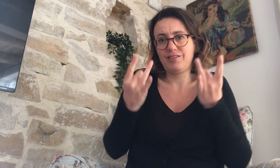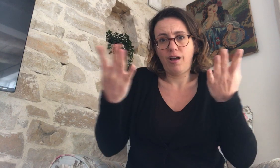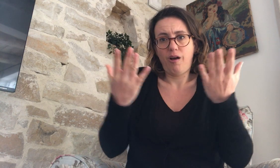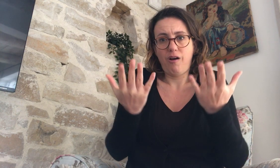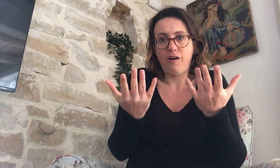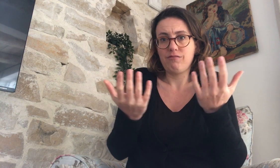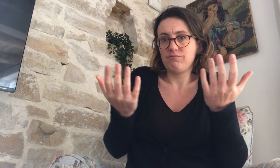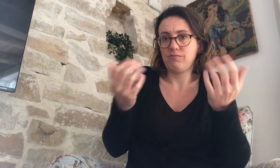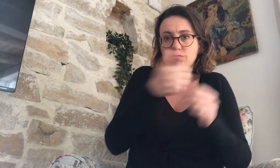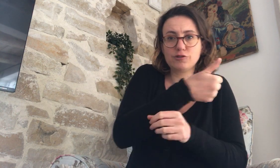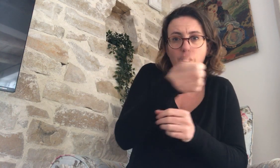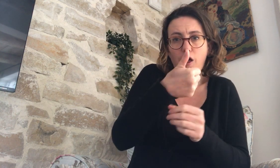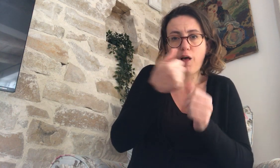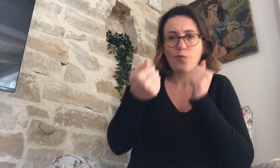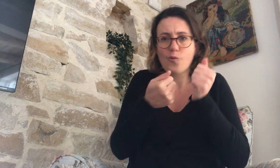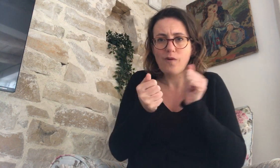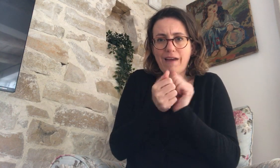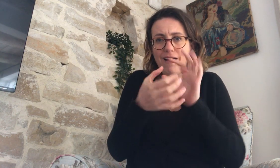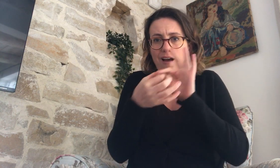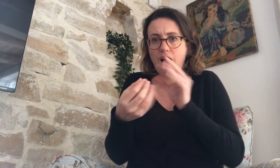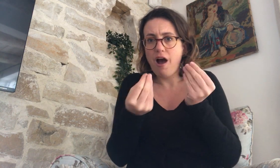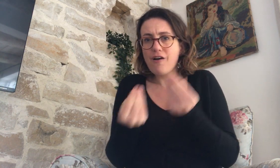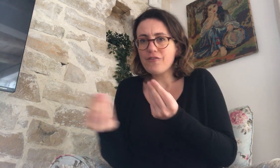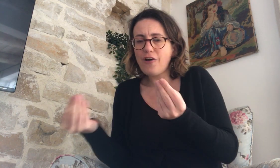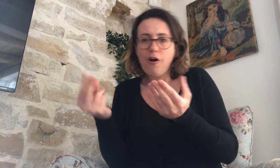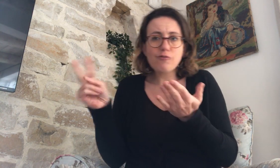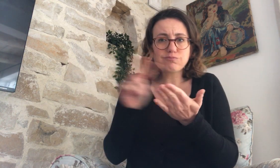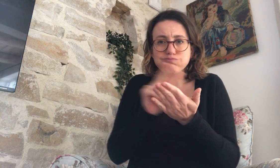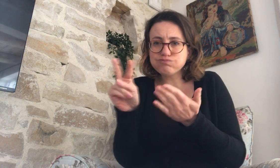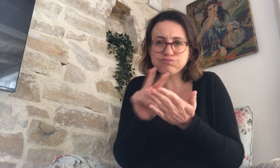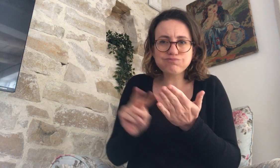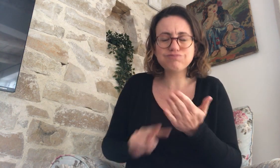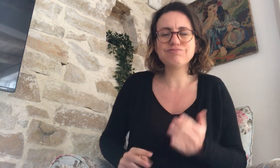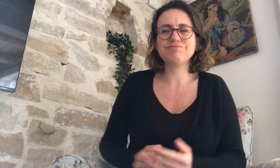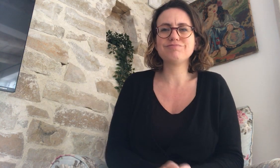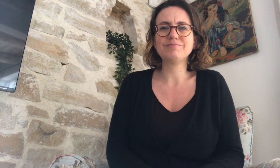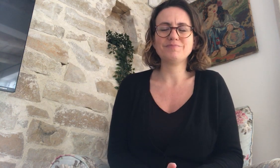Trouvez le temps de lire, que ce soit en solo ou avec vos enfants.